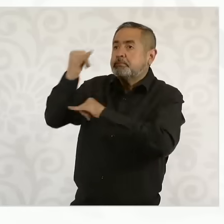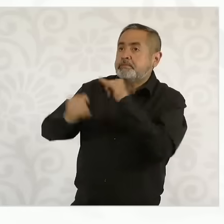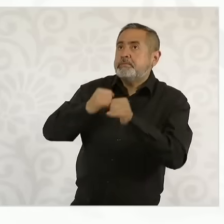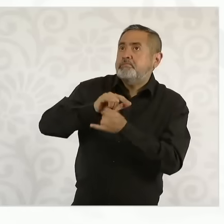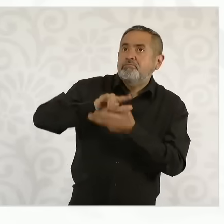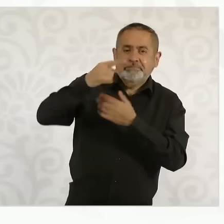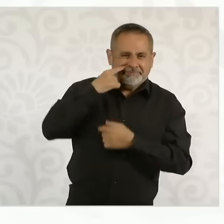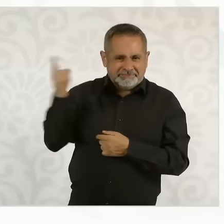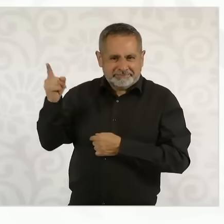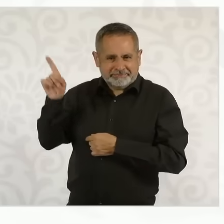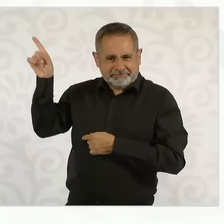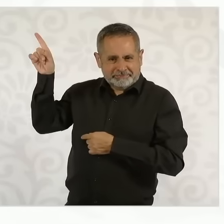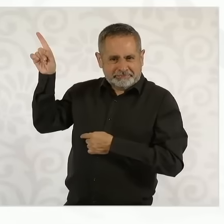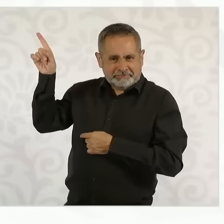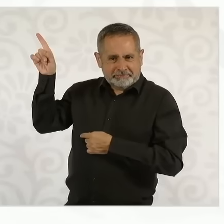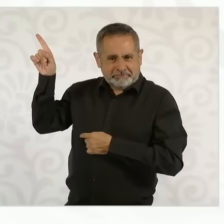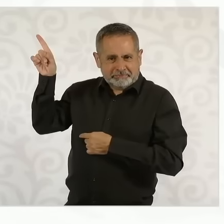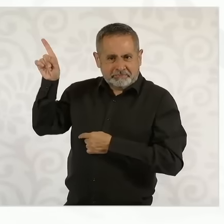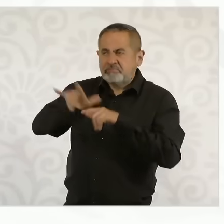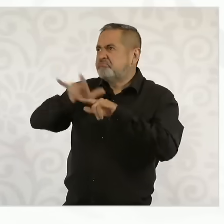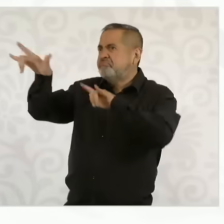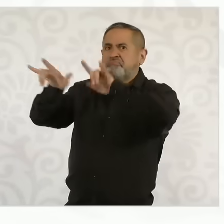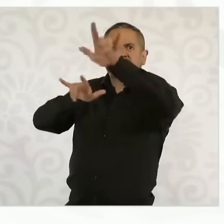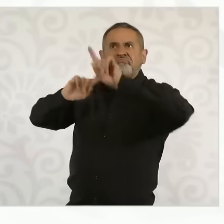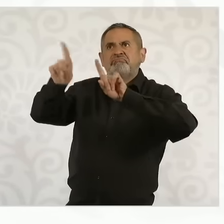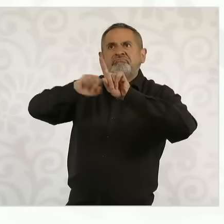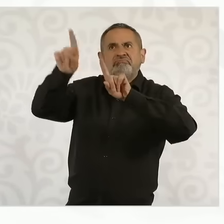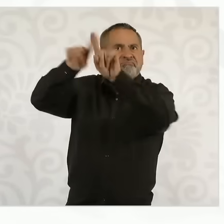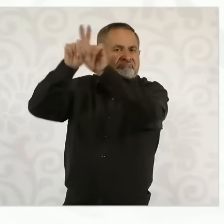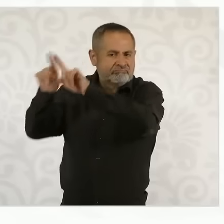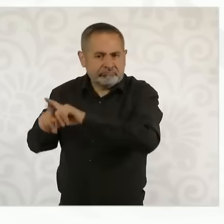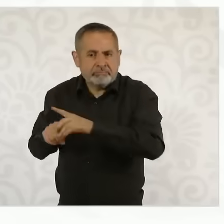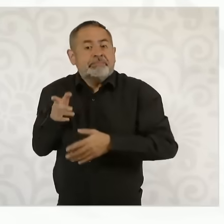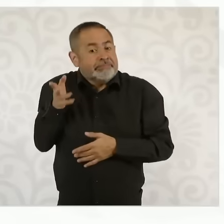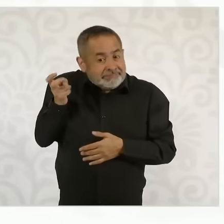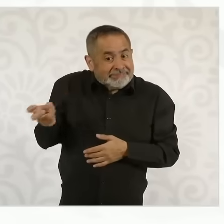como ven ustedes aquí en este espacio. Como ustedes saben, este es un aeropuerto que trabaja